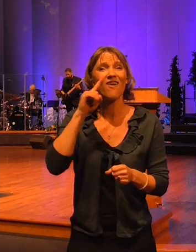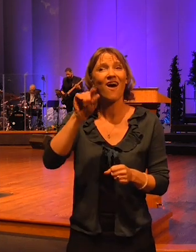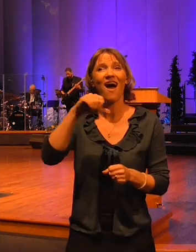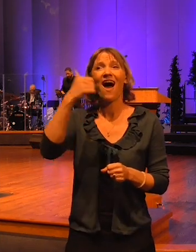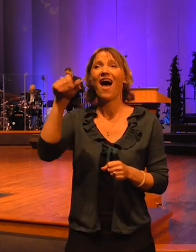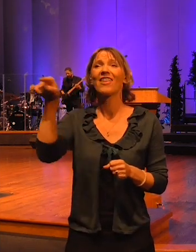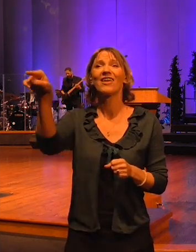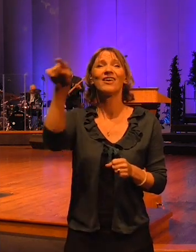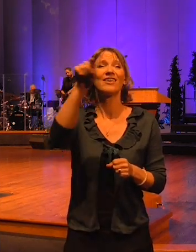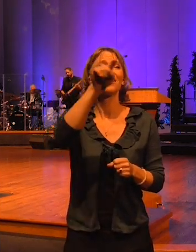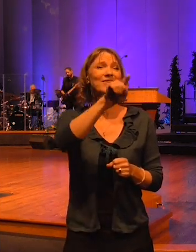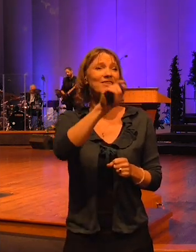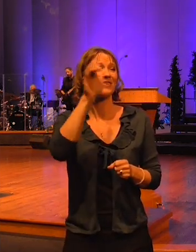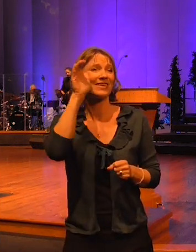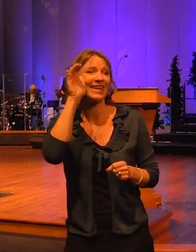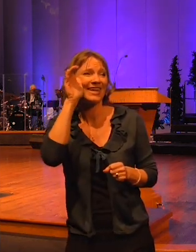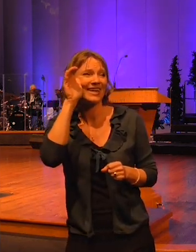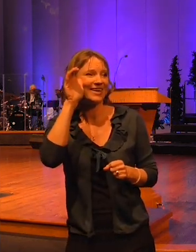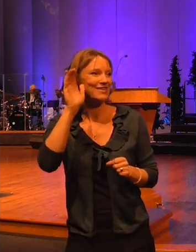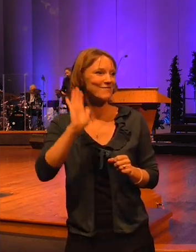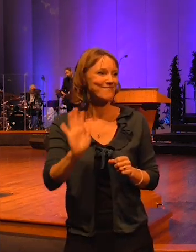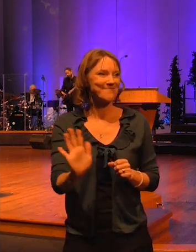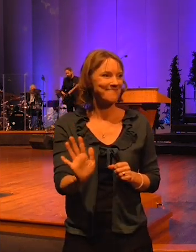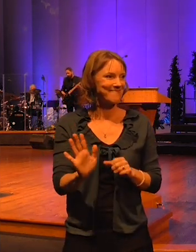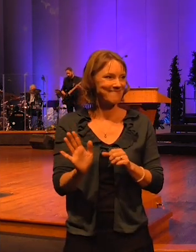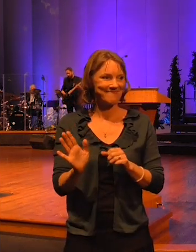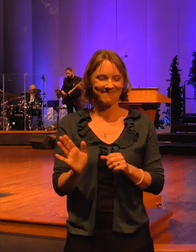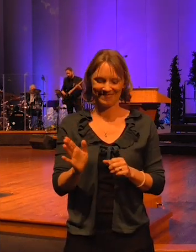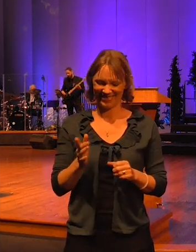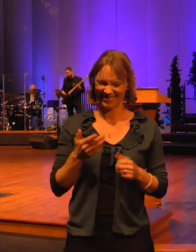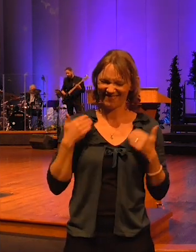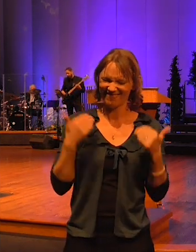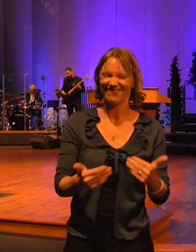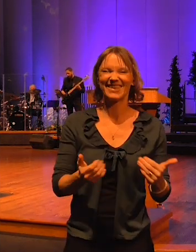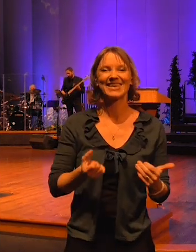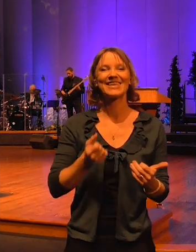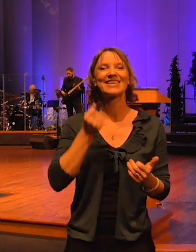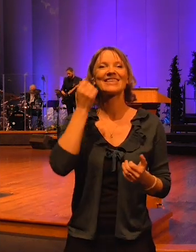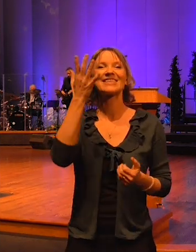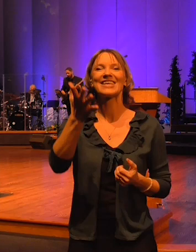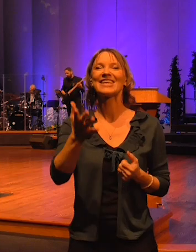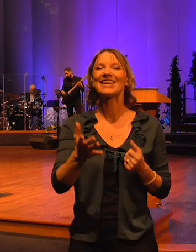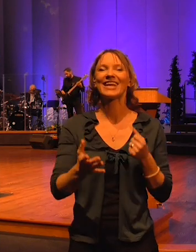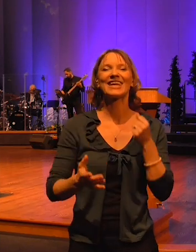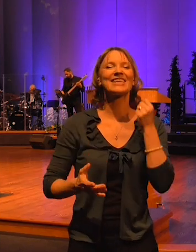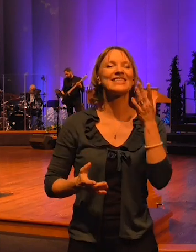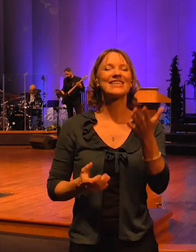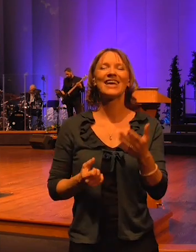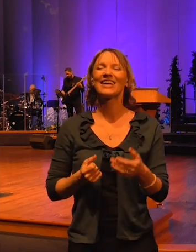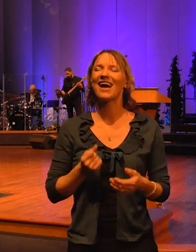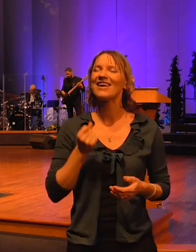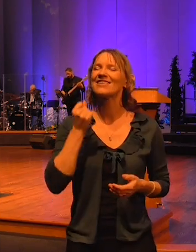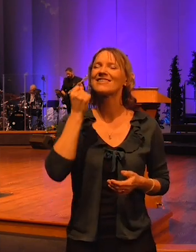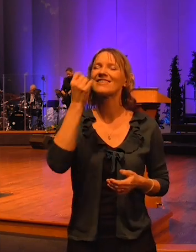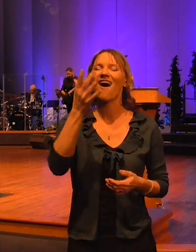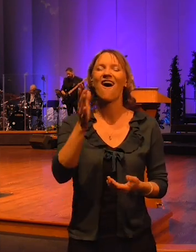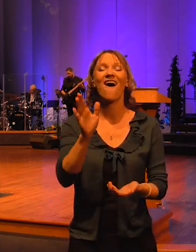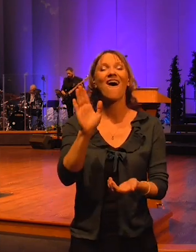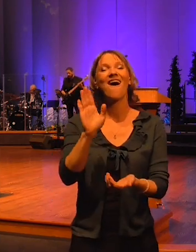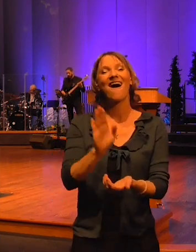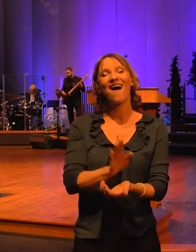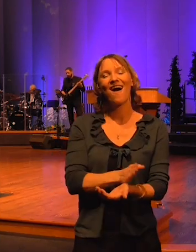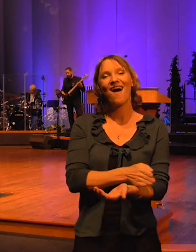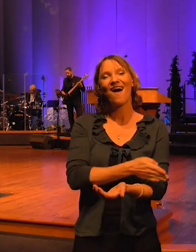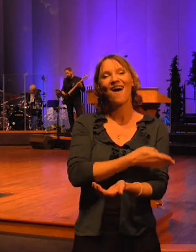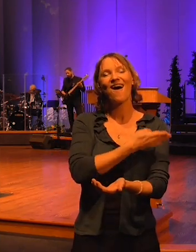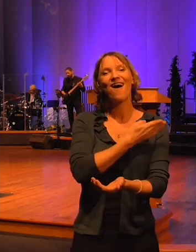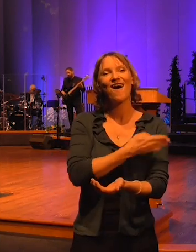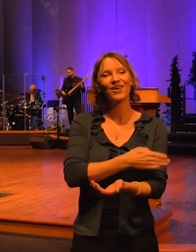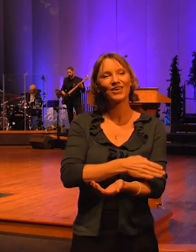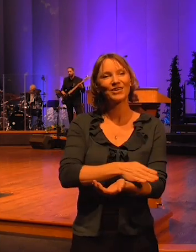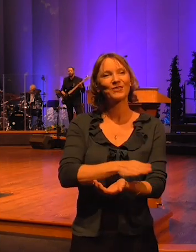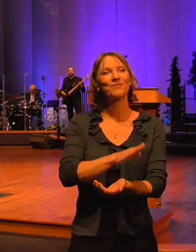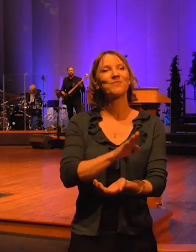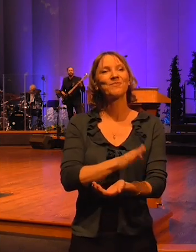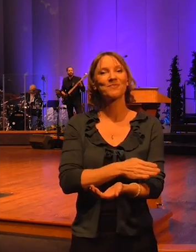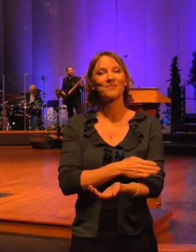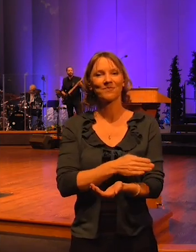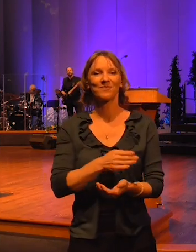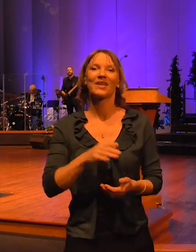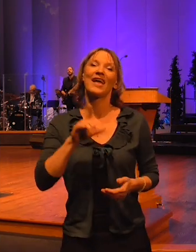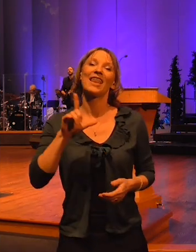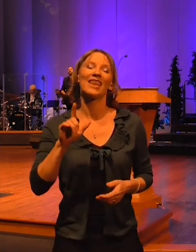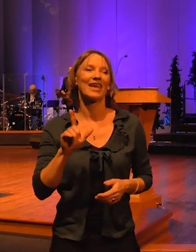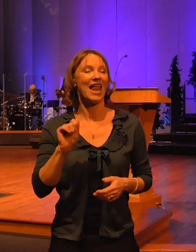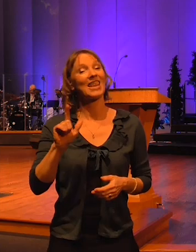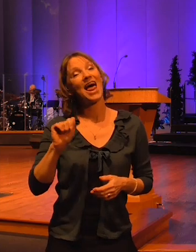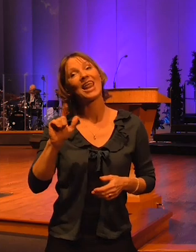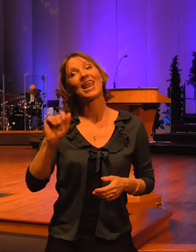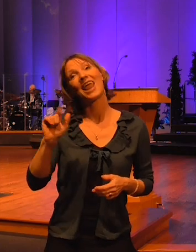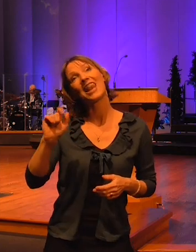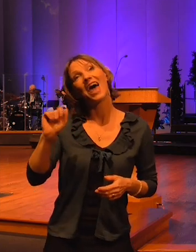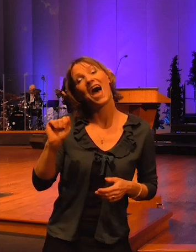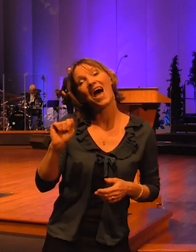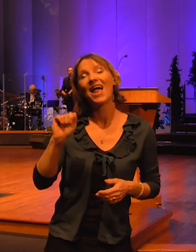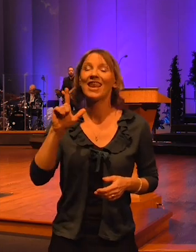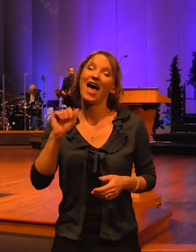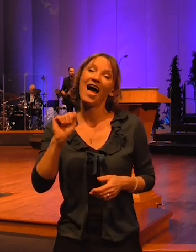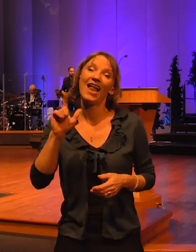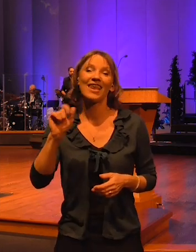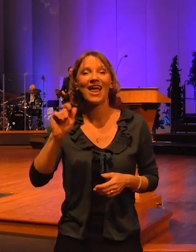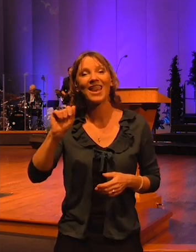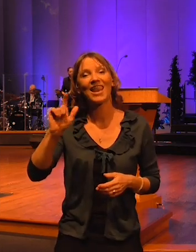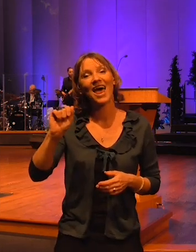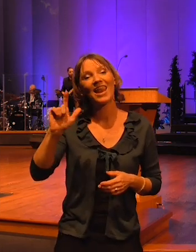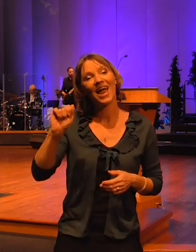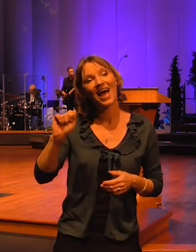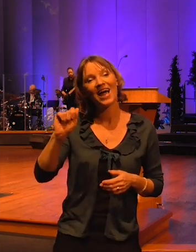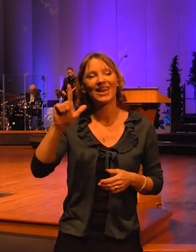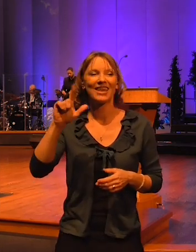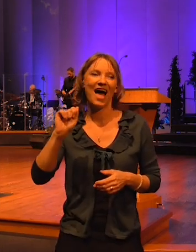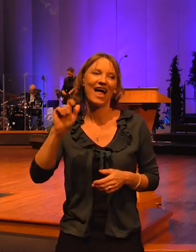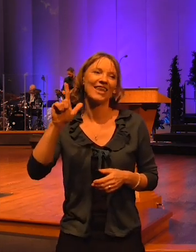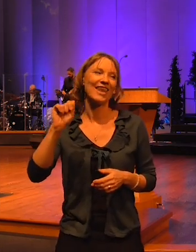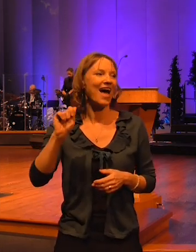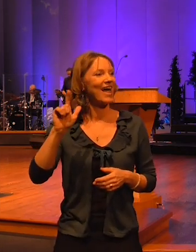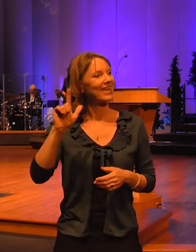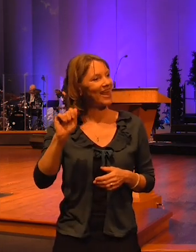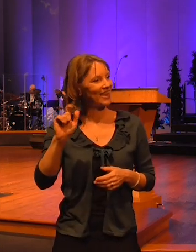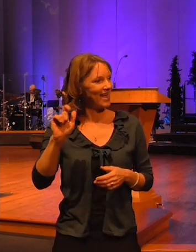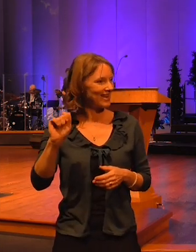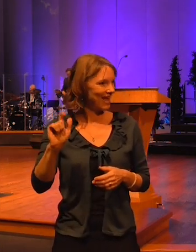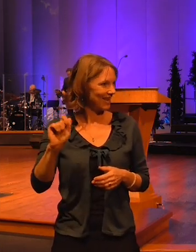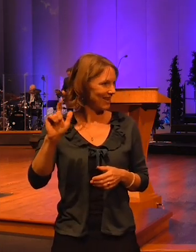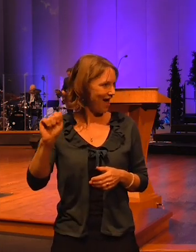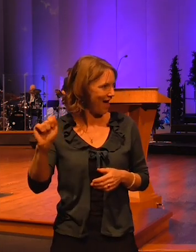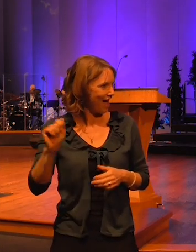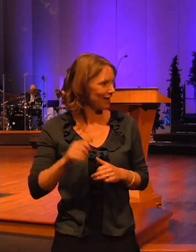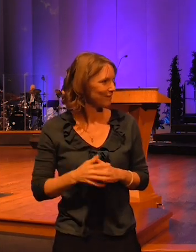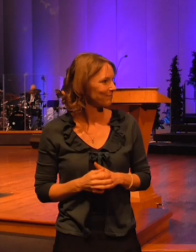más lo escuche simplemente canta canta una canción Aquí está la la [Música]